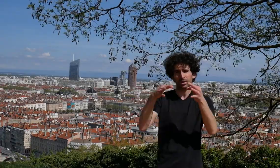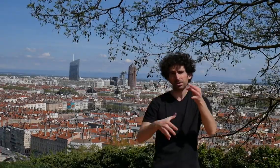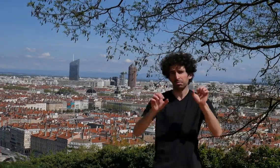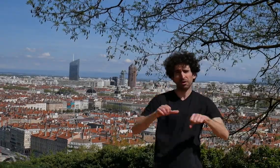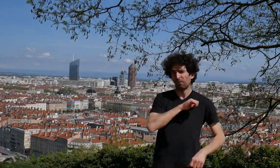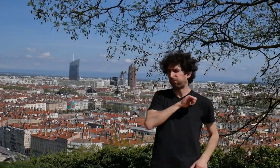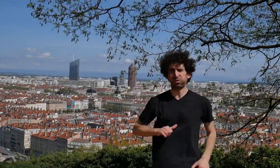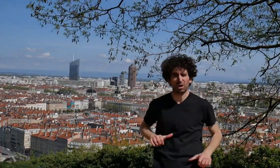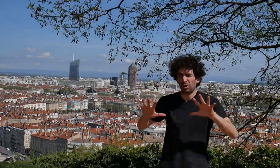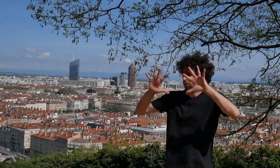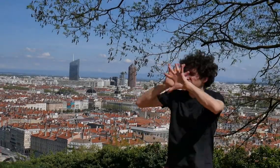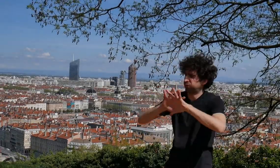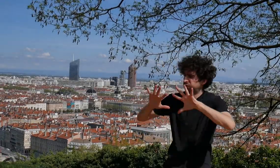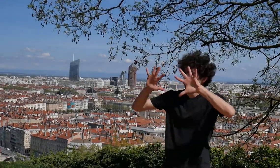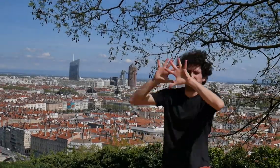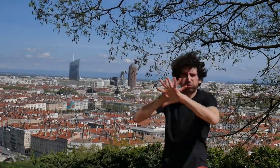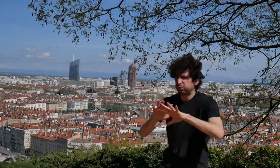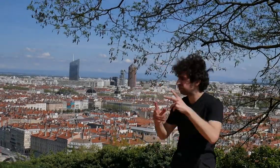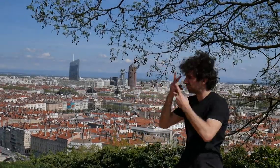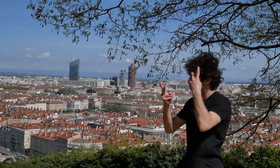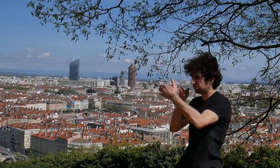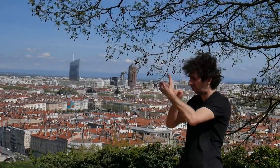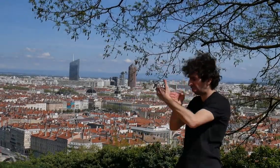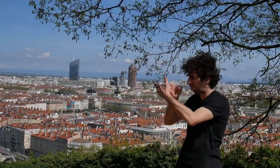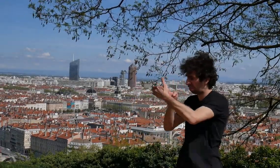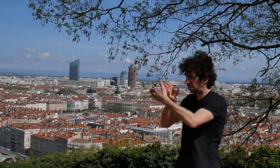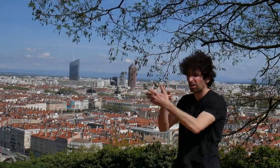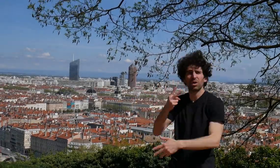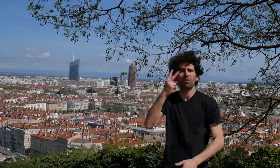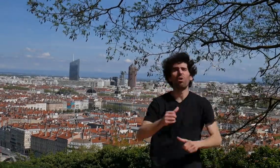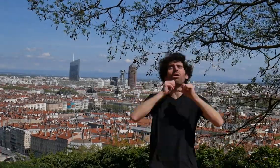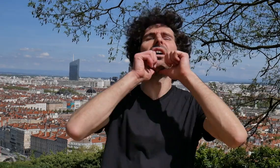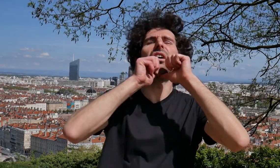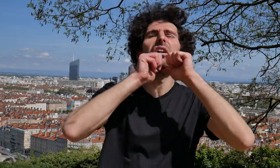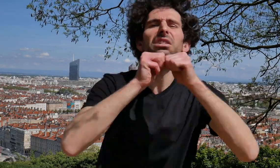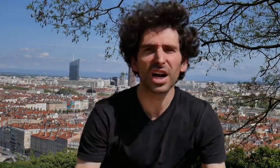Résultat ? Des brouillards épais aparaissent. La visibilité est mauvaise et on ne voit rien !